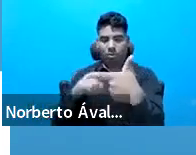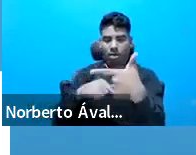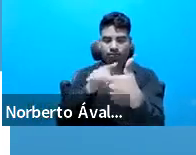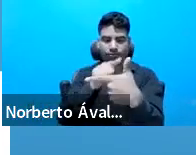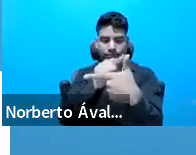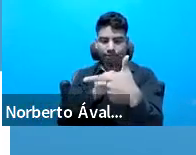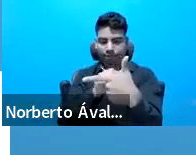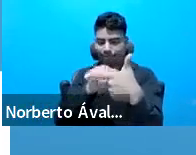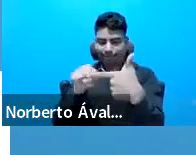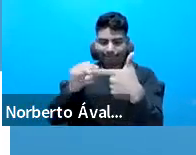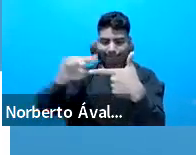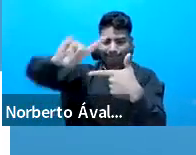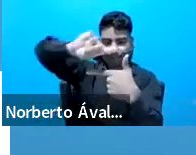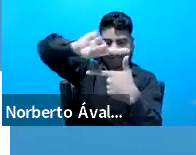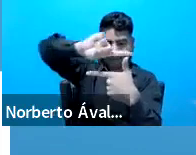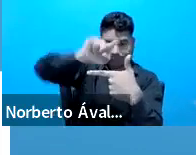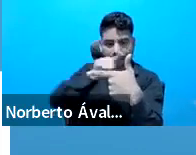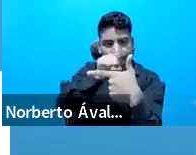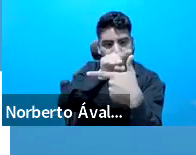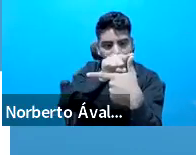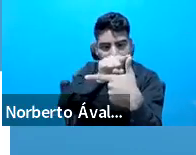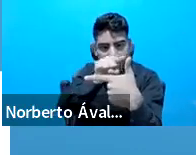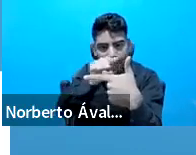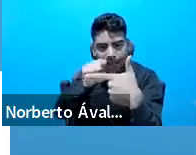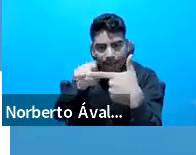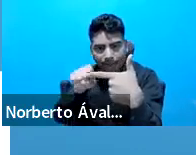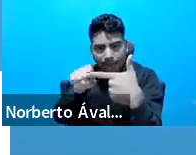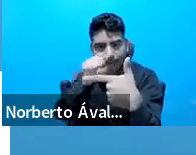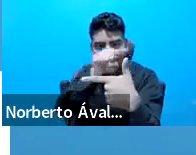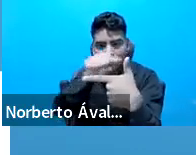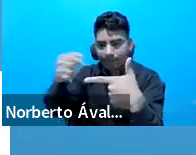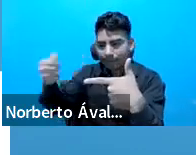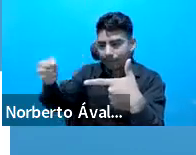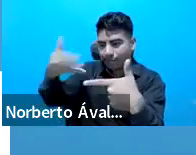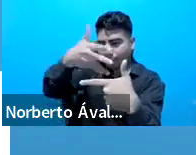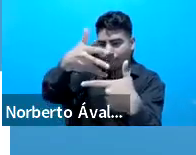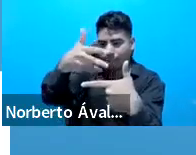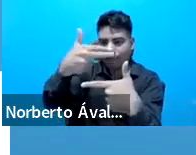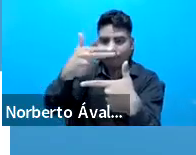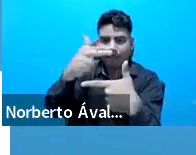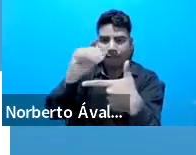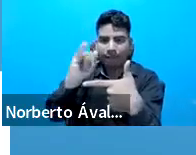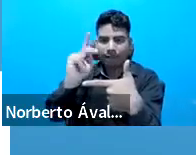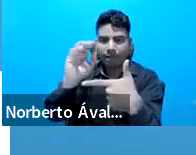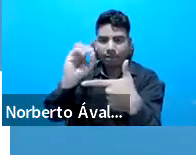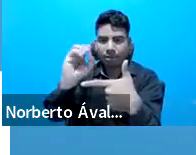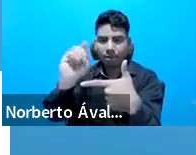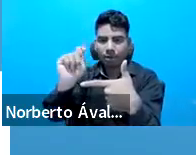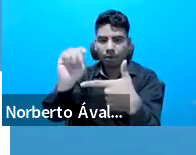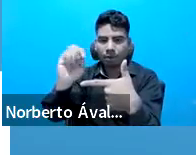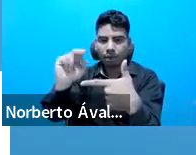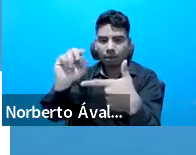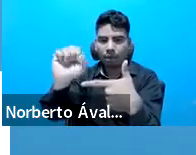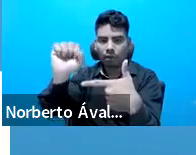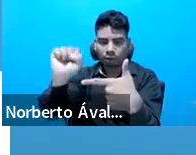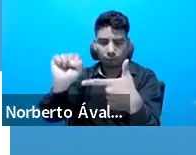que está enfrente de él, el ángulo recto se to es se llama hipotenusa, y cada 1 de los otros Lados es llamado o